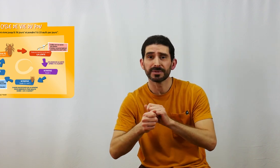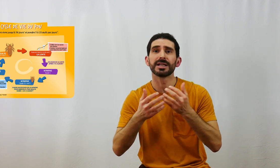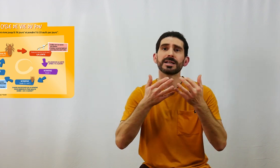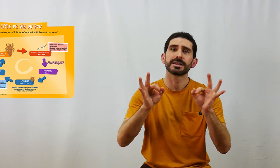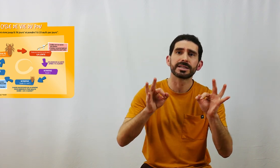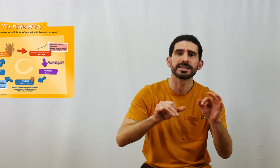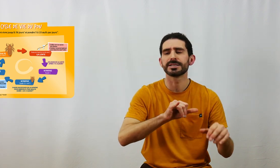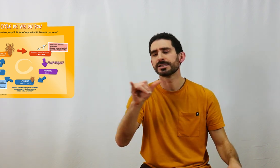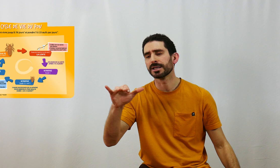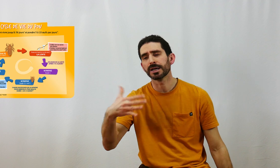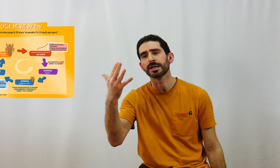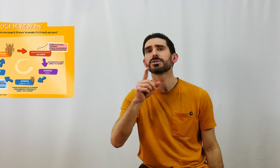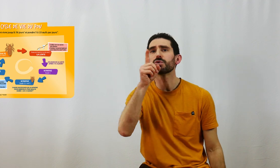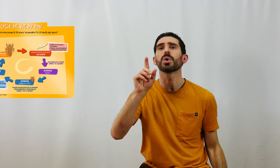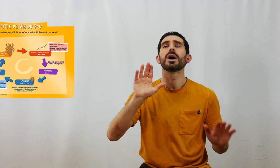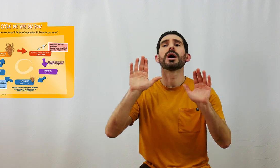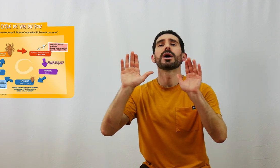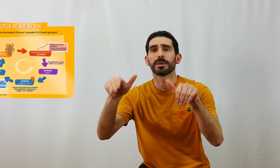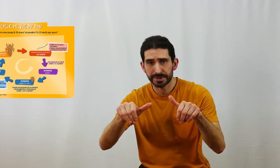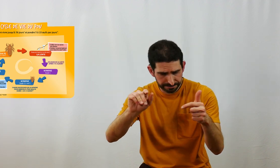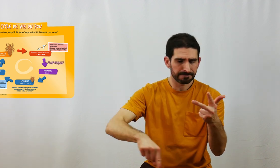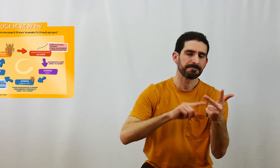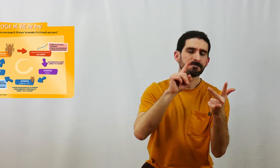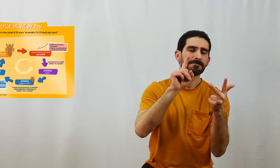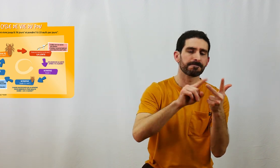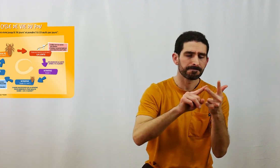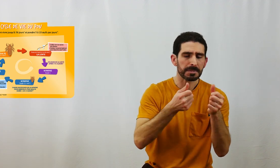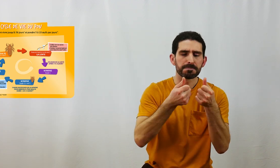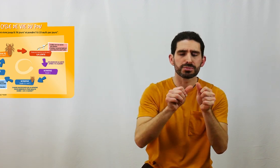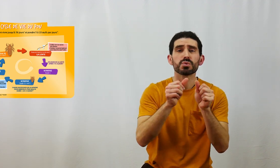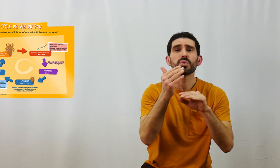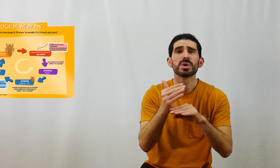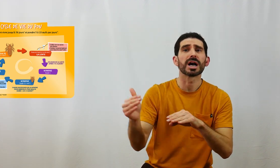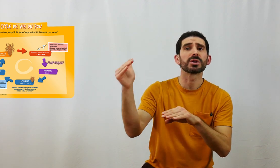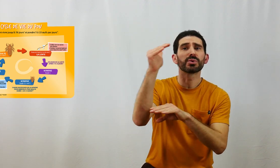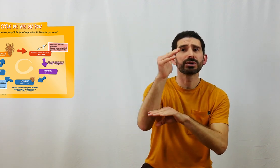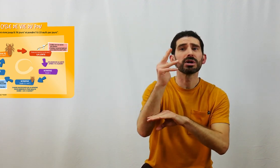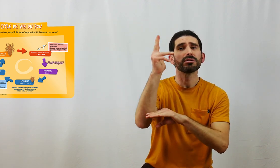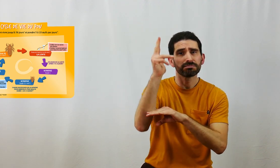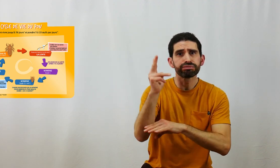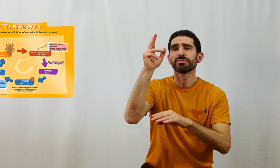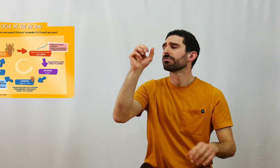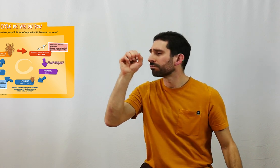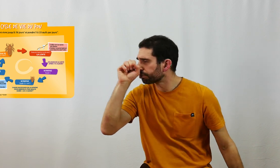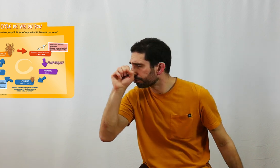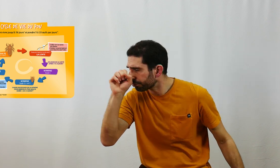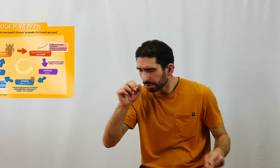Dix à quinze jours plus tard, 3) Les poux adultes commencent à se reproduire